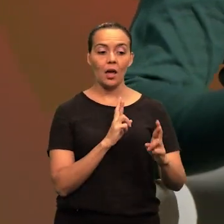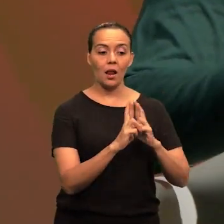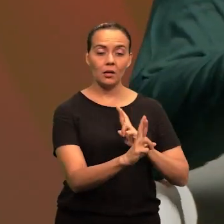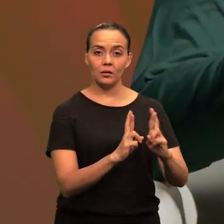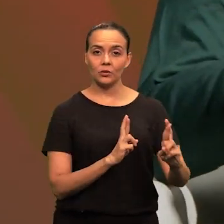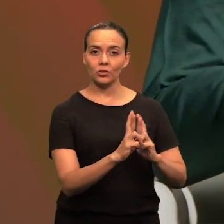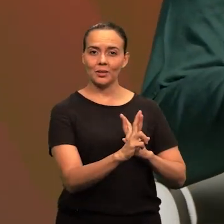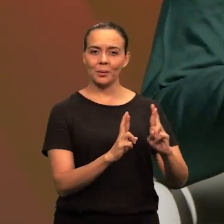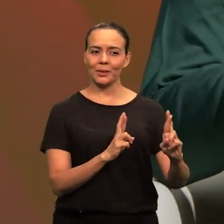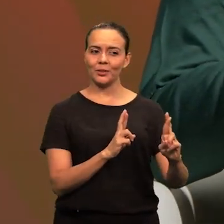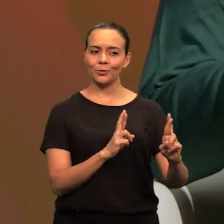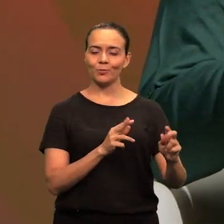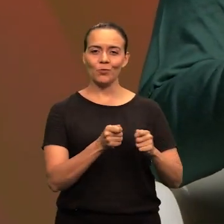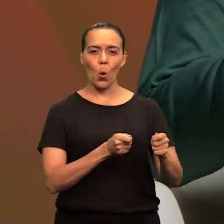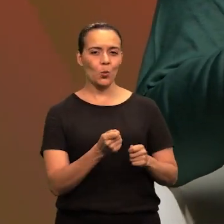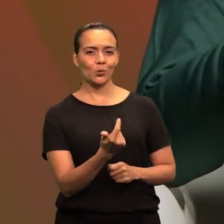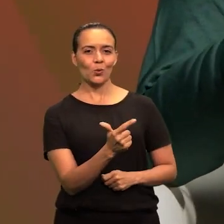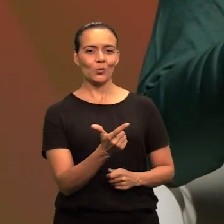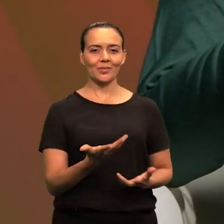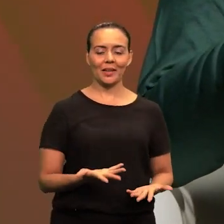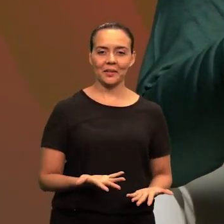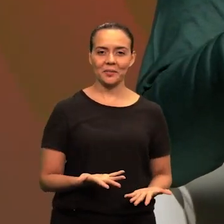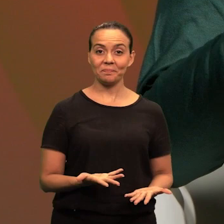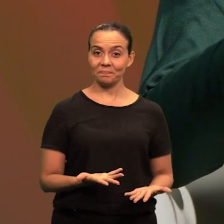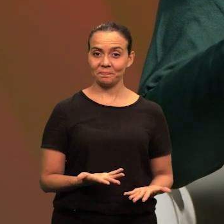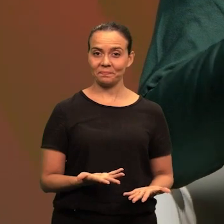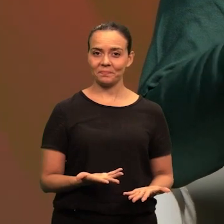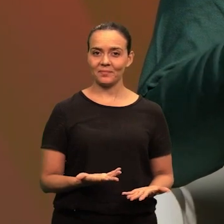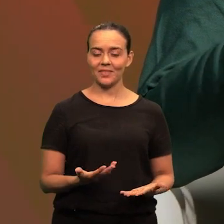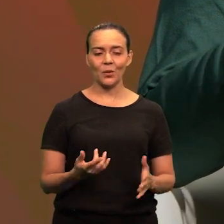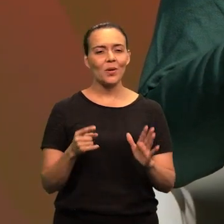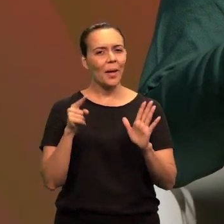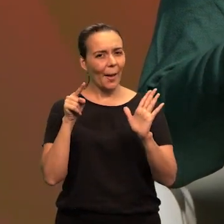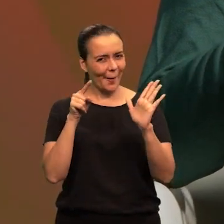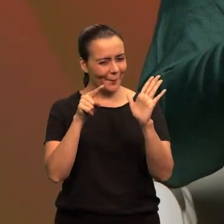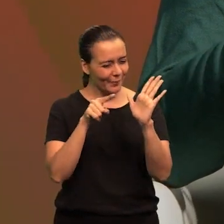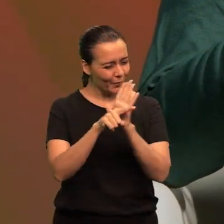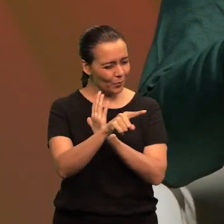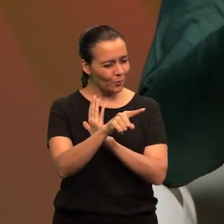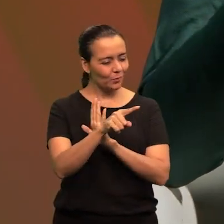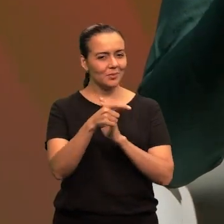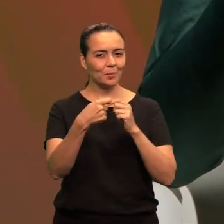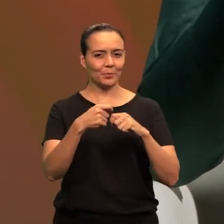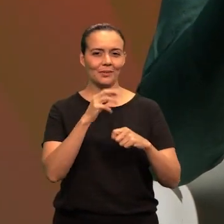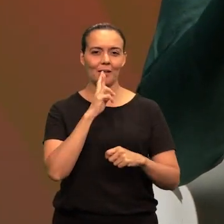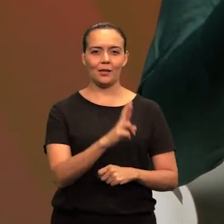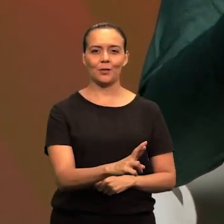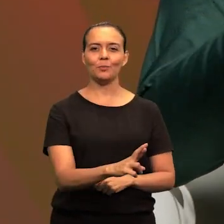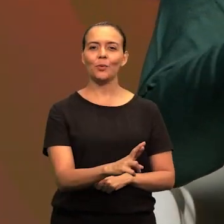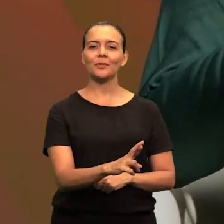Dentro dessa perspectiva, eu acho, e tentando responder a pergunta, que eu acho que ela é sempre a mais instigante,